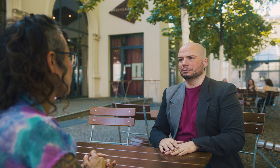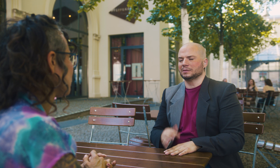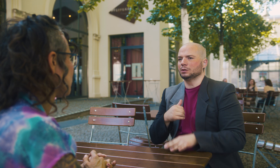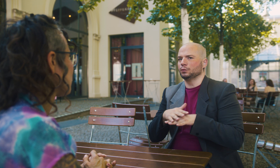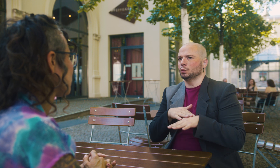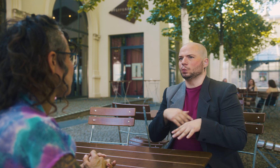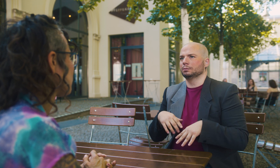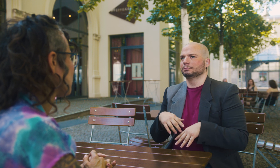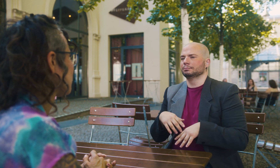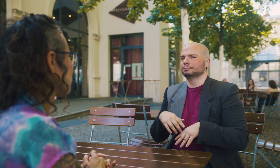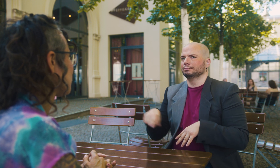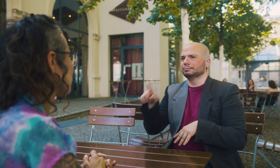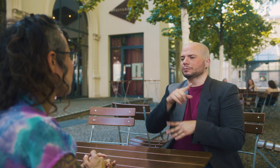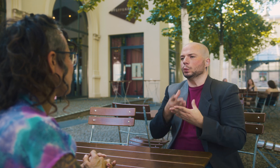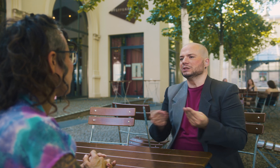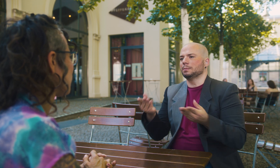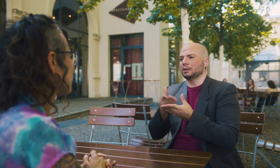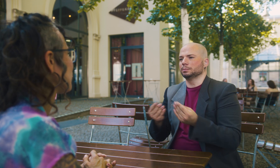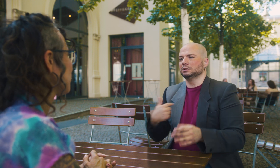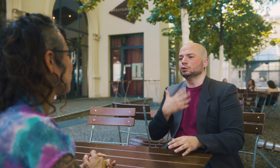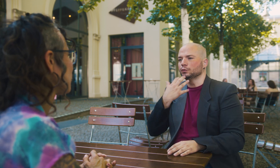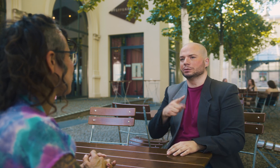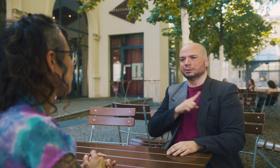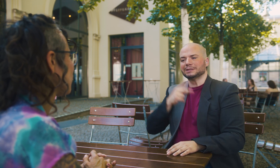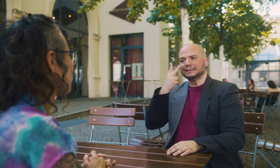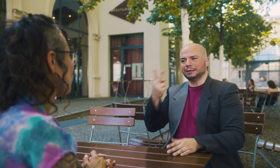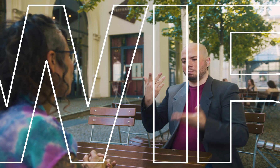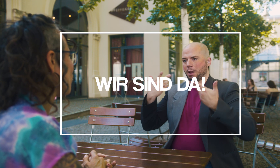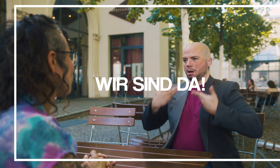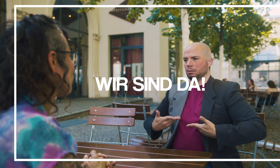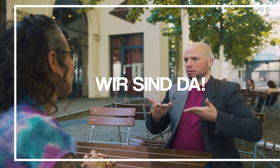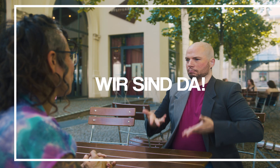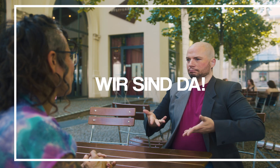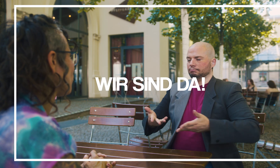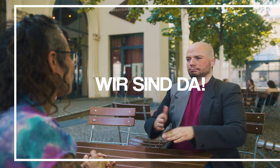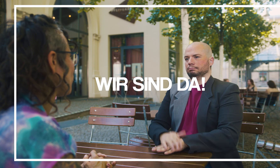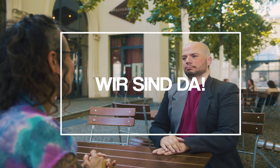Wir müssen aufhören, behinderte Menschen unsichtbar zu machen. Weil wir sind ja da.